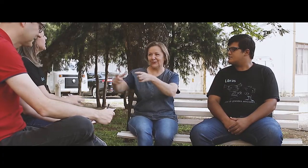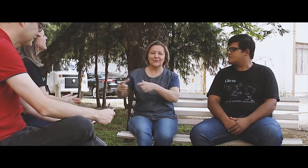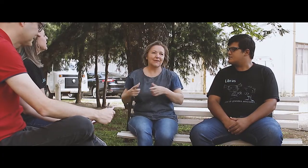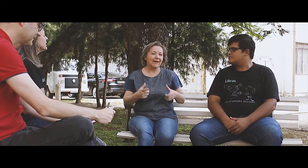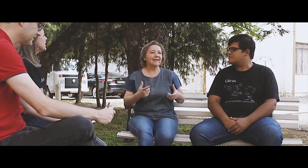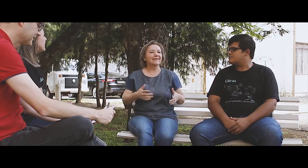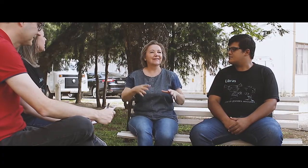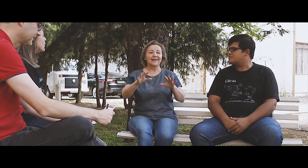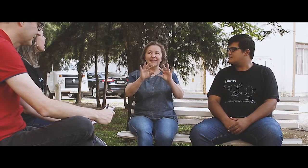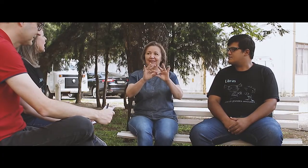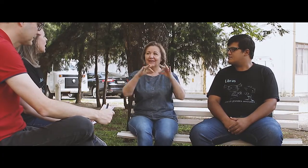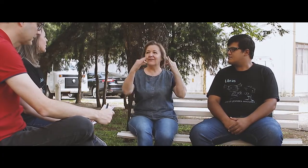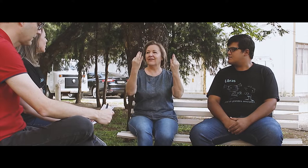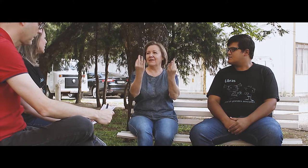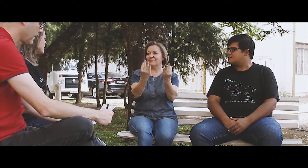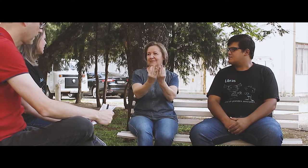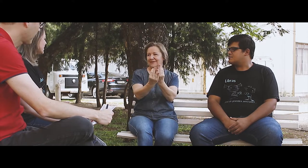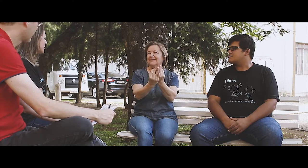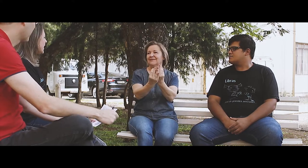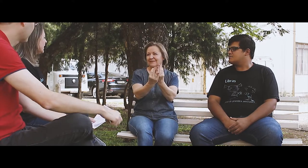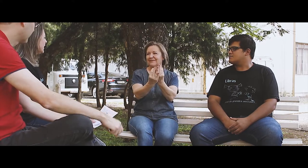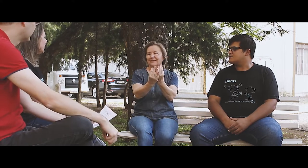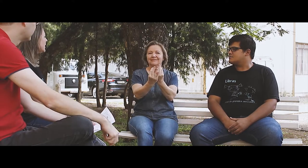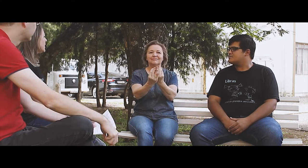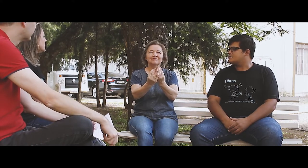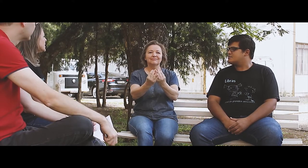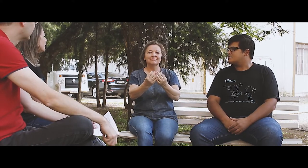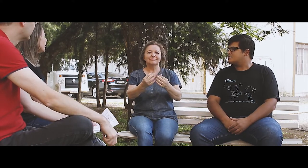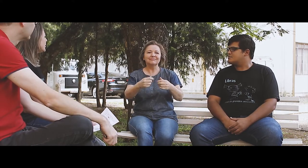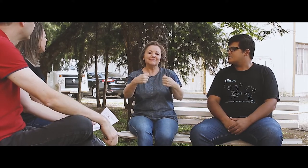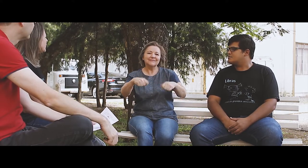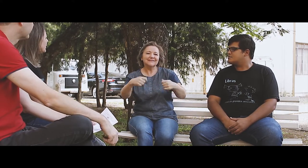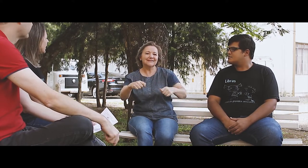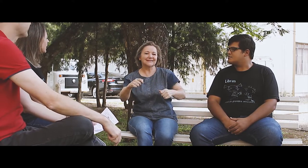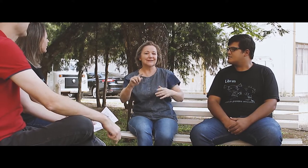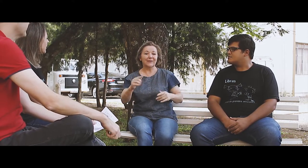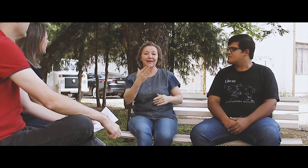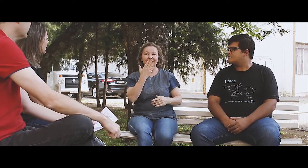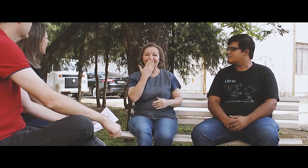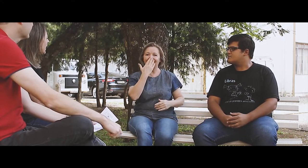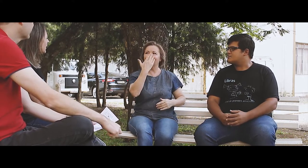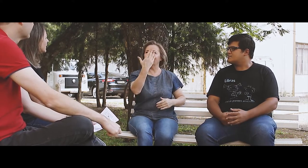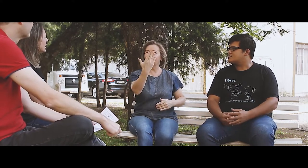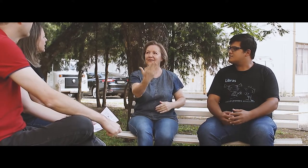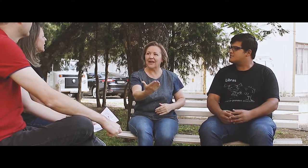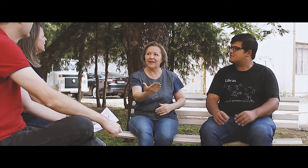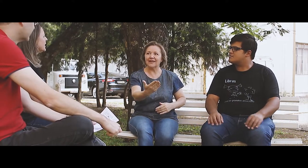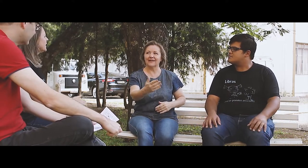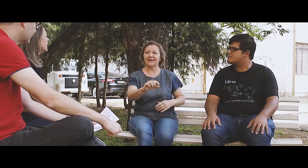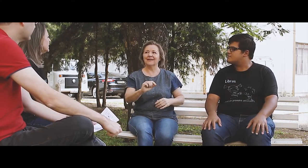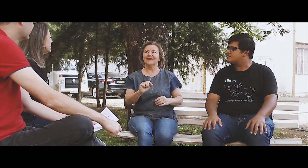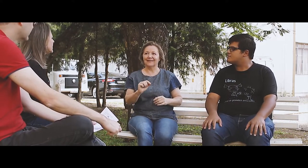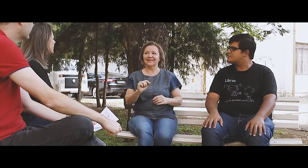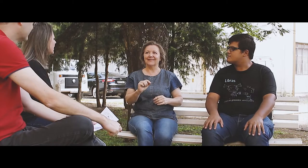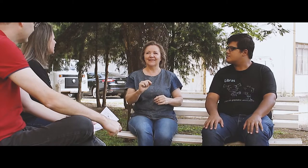Depende do local onde a gente está né, se for em um ambiente familiar, estar